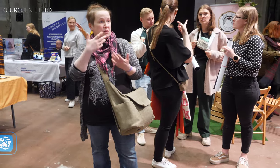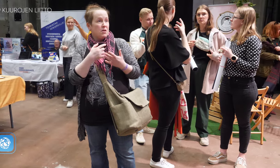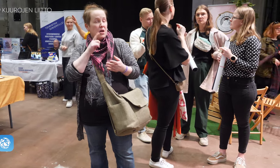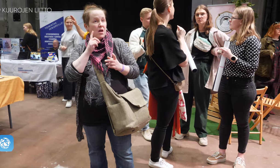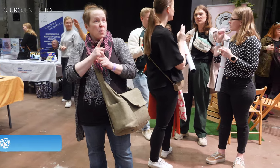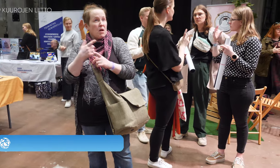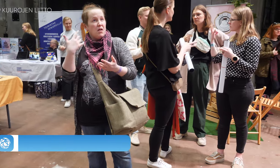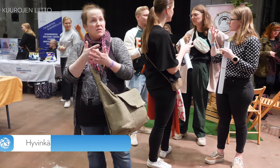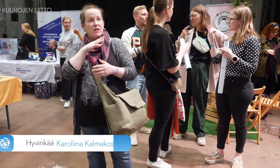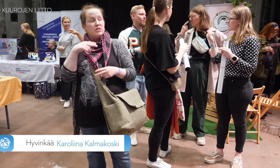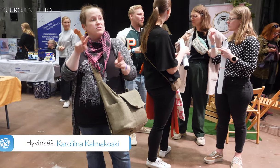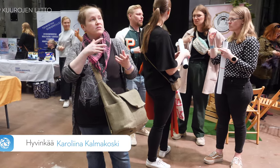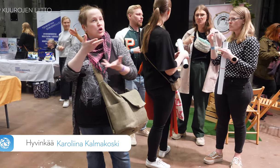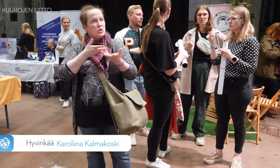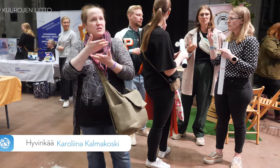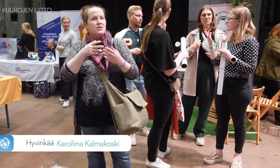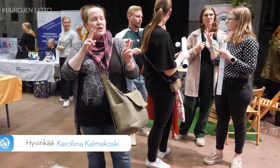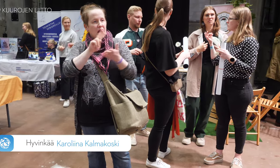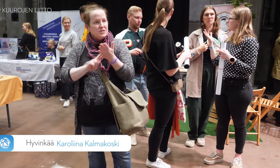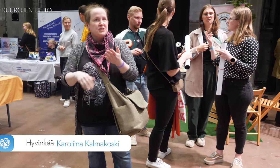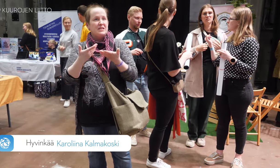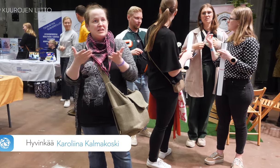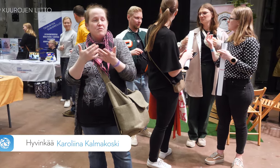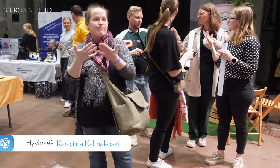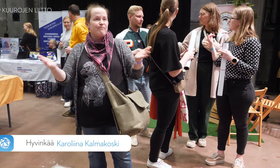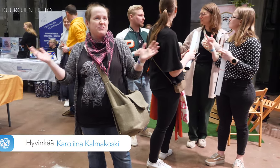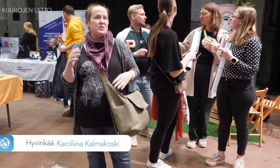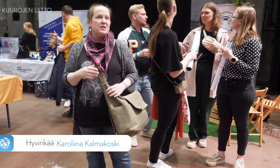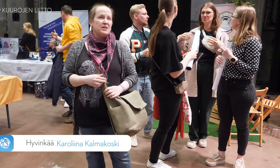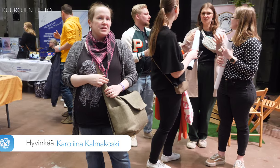Olen aina osallistunut kulttuuripäiville. Täällä pääsee sosialisoimaan ja ihastelemaan taideteoksia sekä esityksiä.